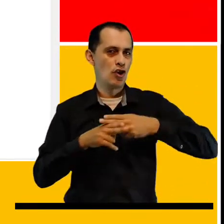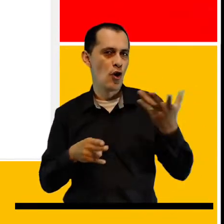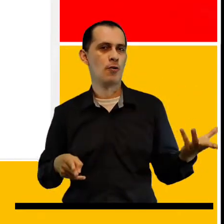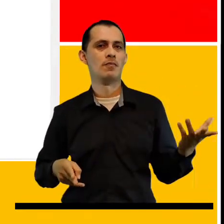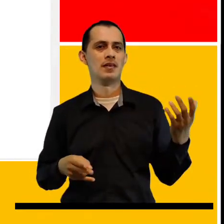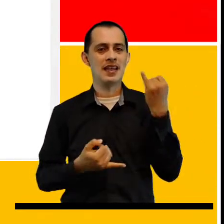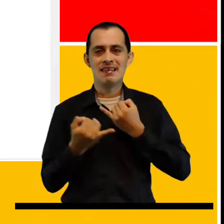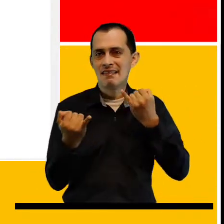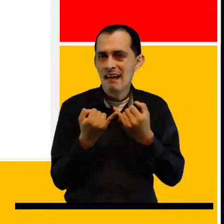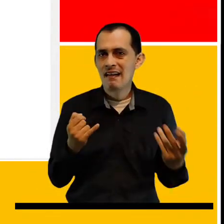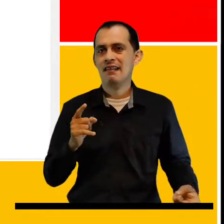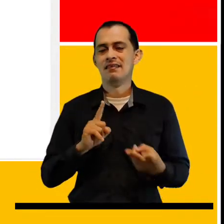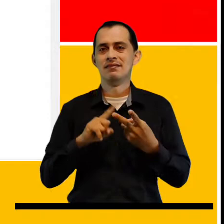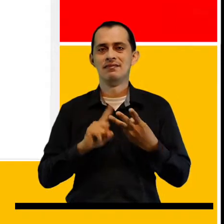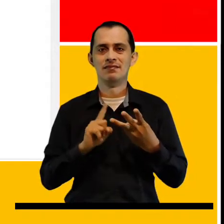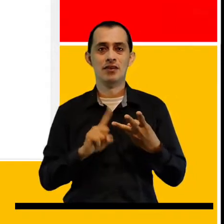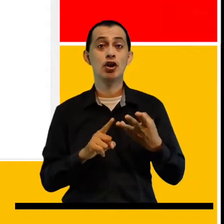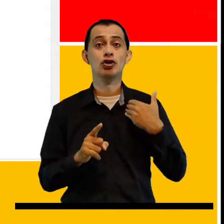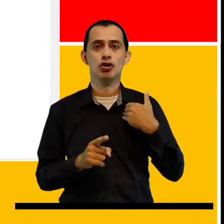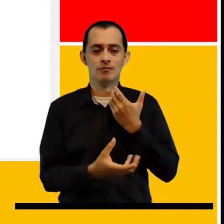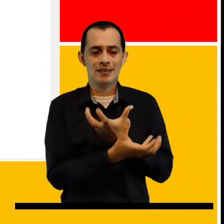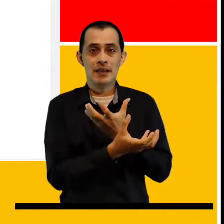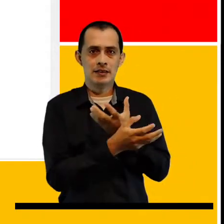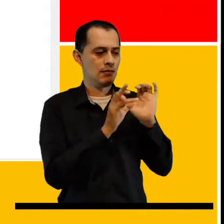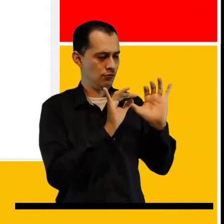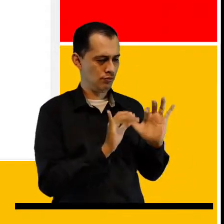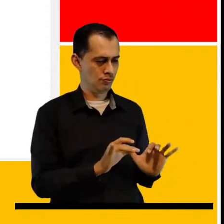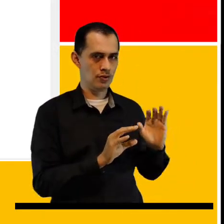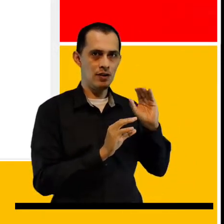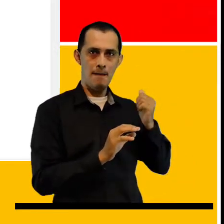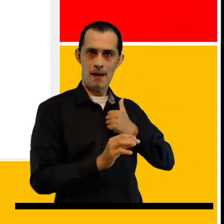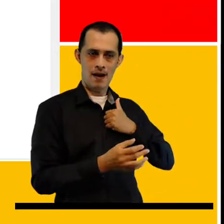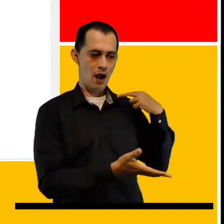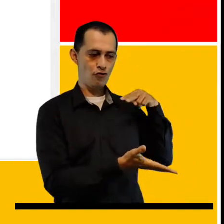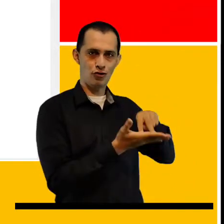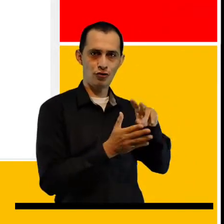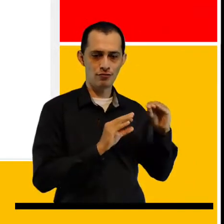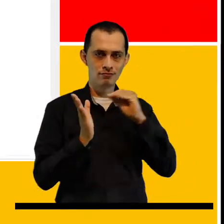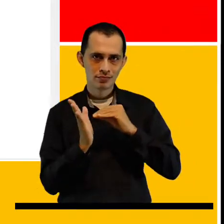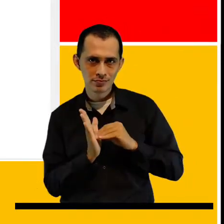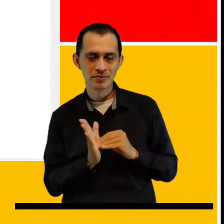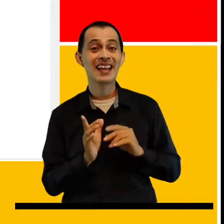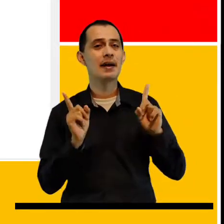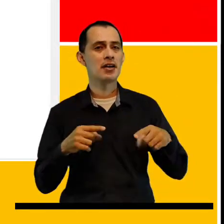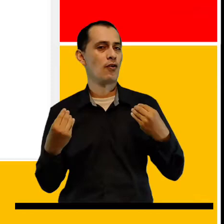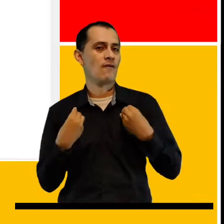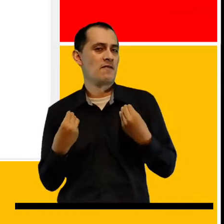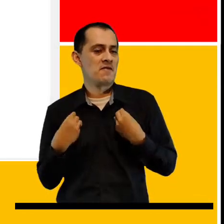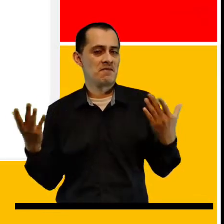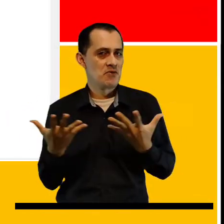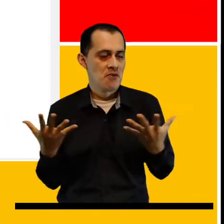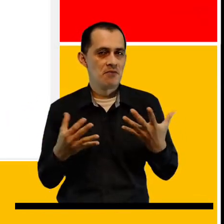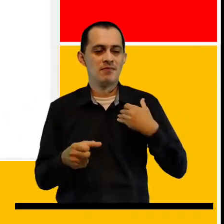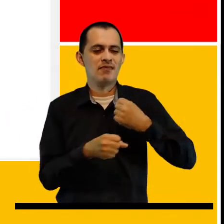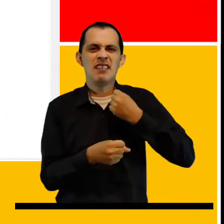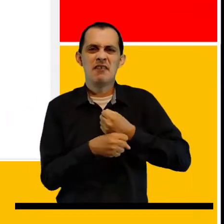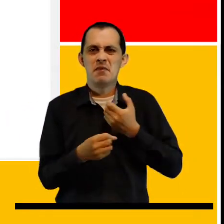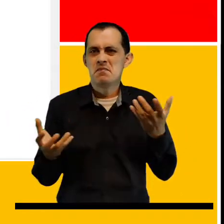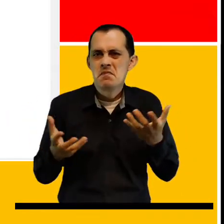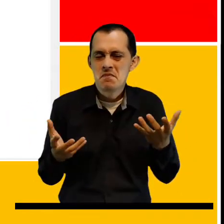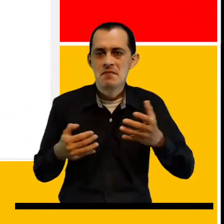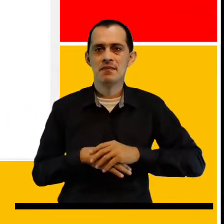aportes y contribuciones a la ciencia, información sobre mi residencia, donde trabajo, mi formación